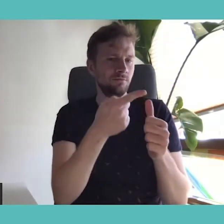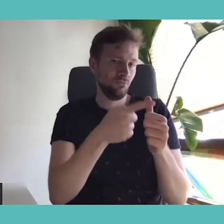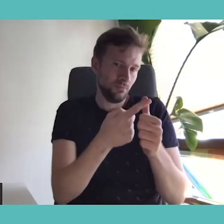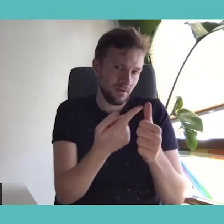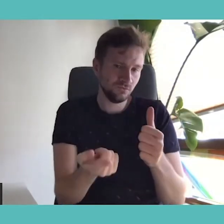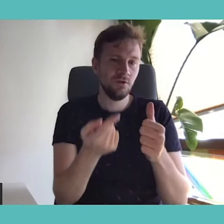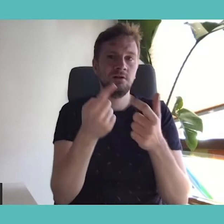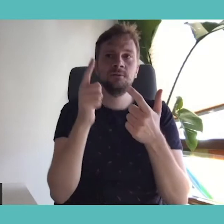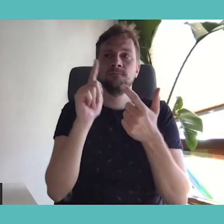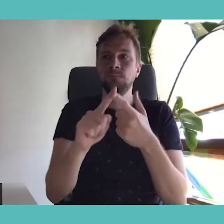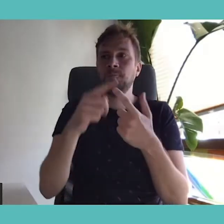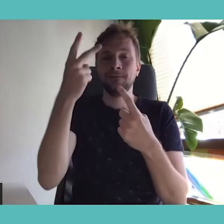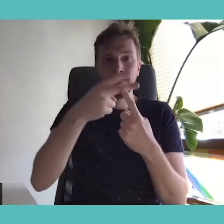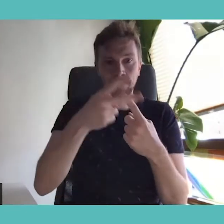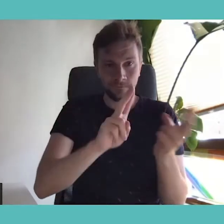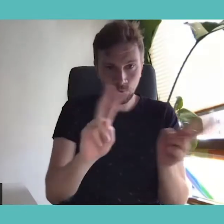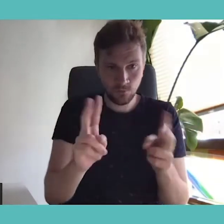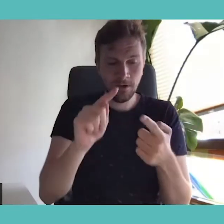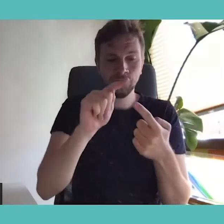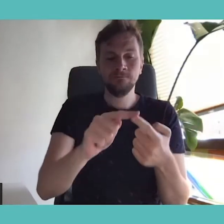To pierwsza sprawa. Druga to tłumaczenia w telewizji.